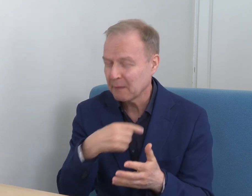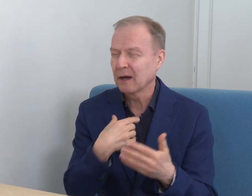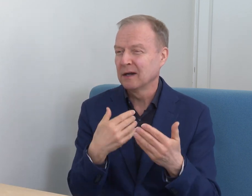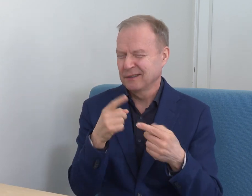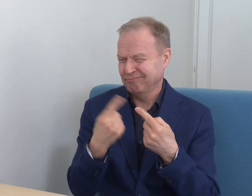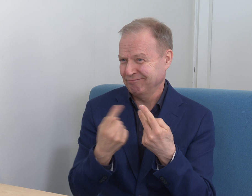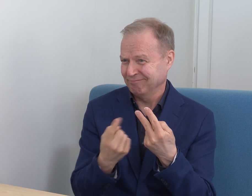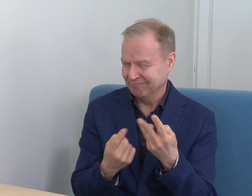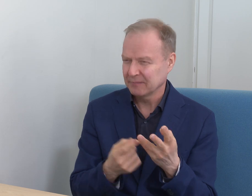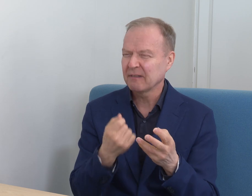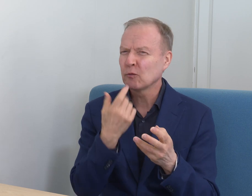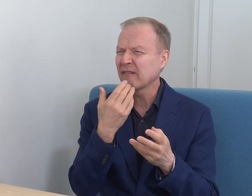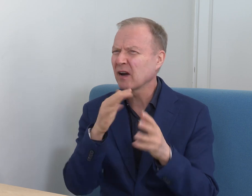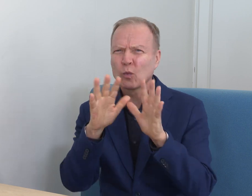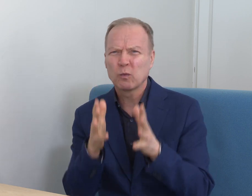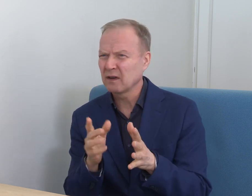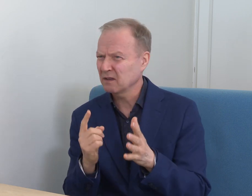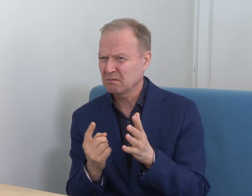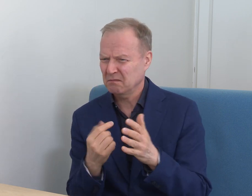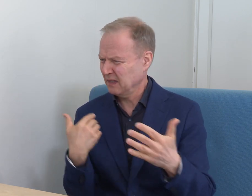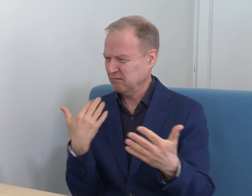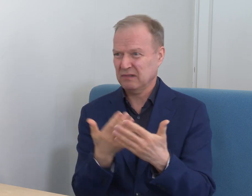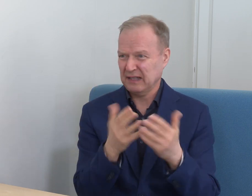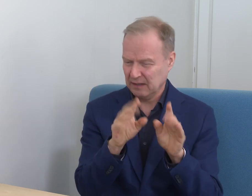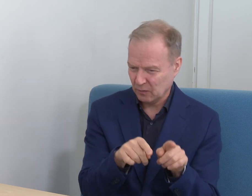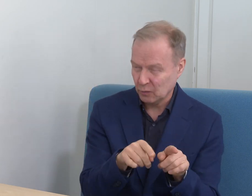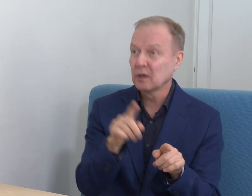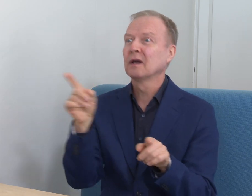Siihen haluan kuvailla, mitä olemme jo tehneet.